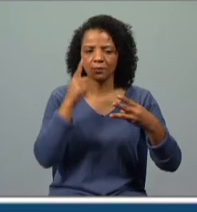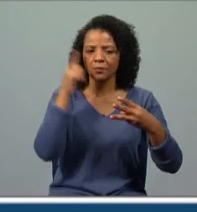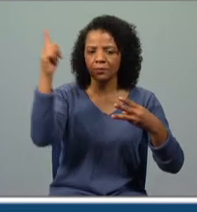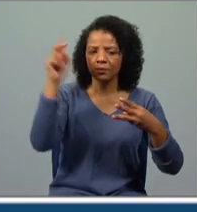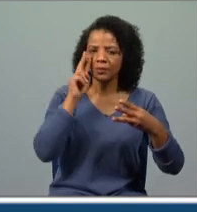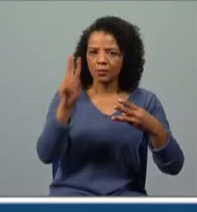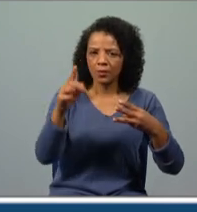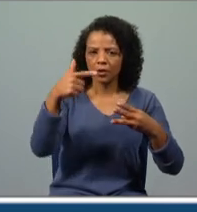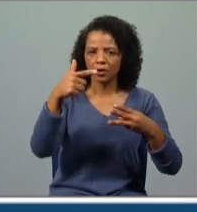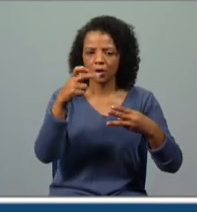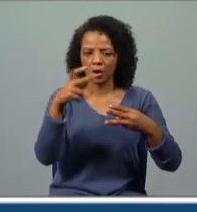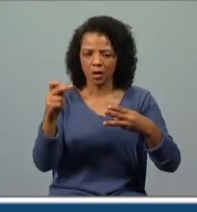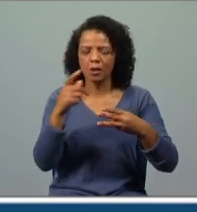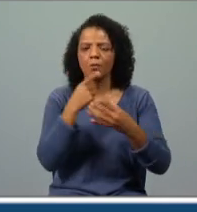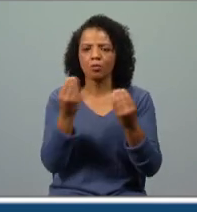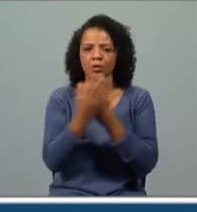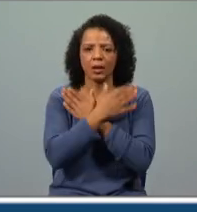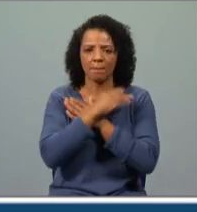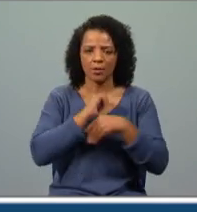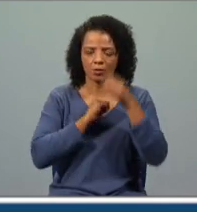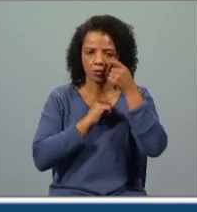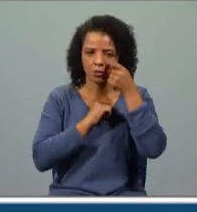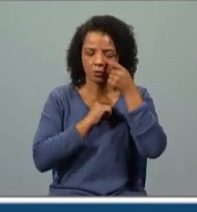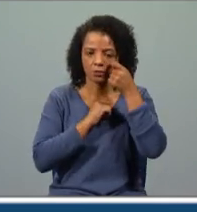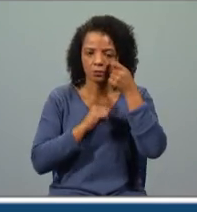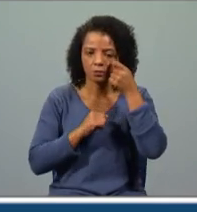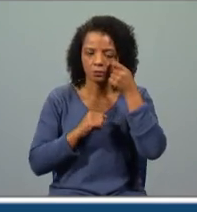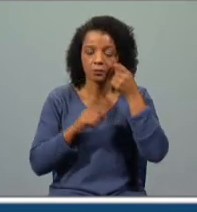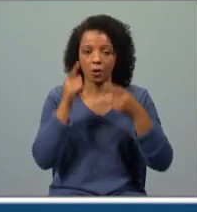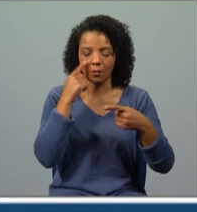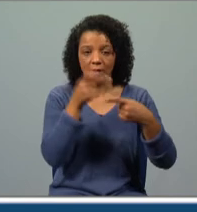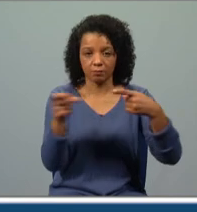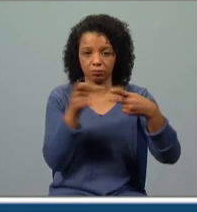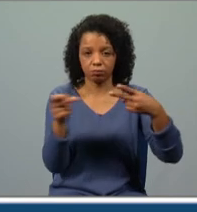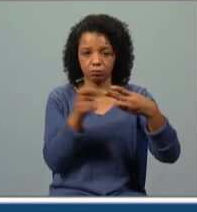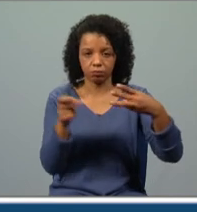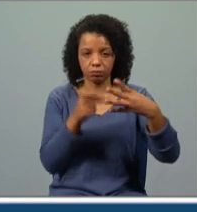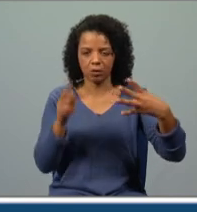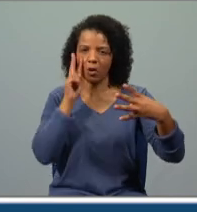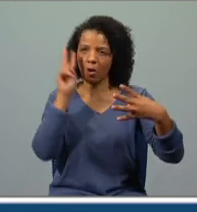estreantes muitos eram meus amigos Então olha bem para as frases e tenta lá 許多新秀都是我的朋友，所以好好看看這些句子並在那裡嘗試